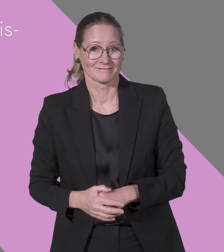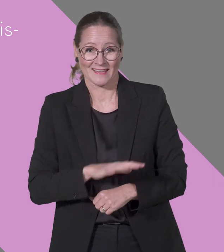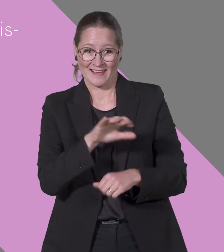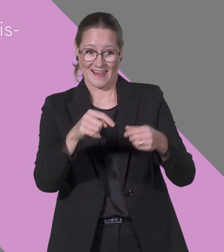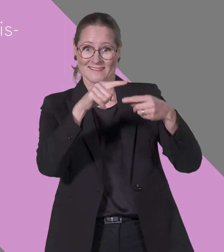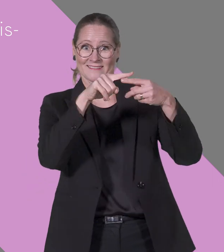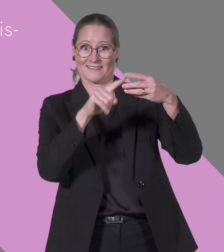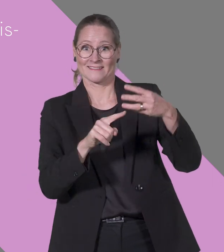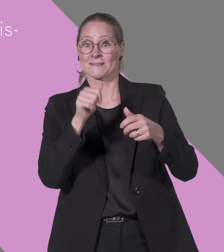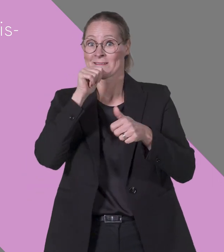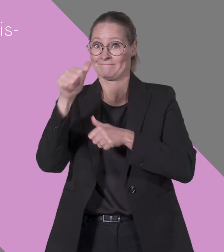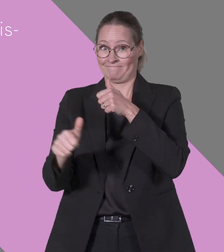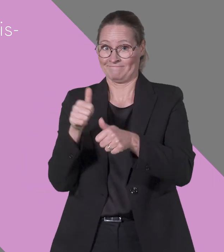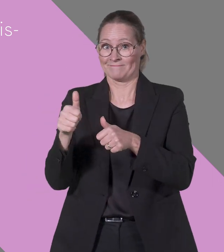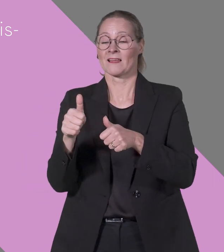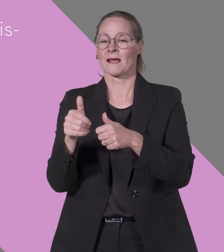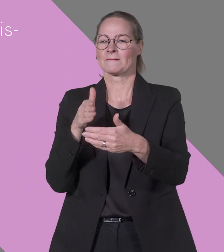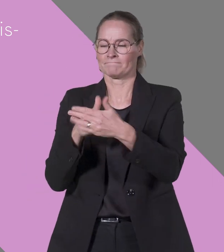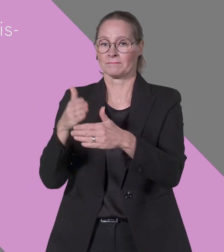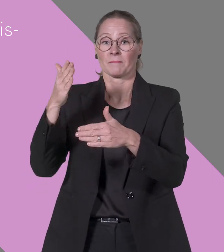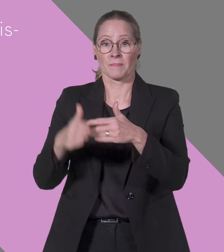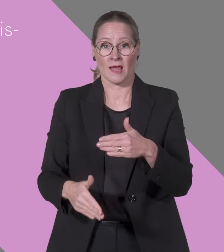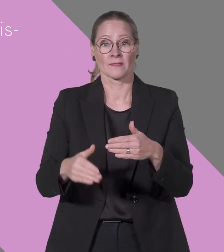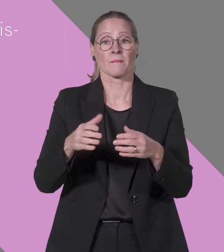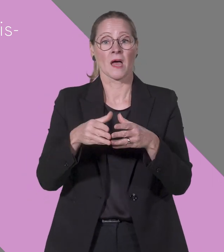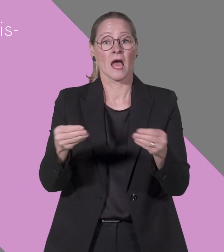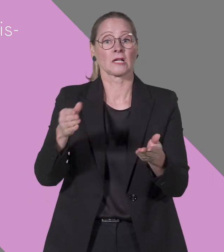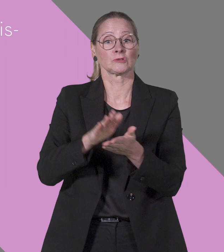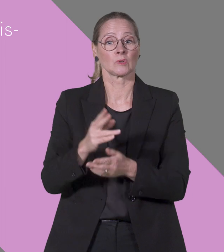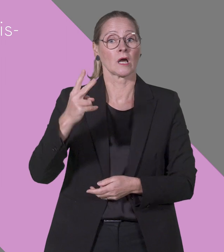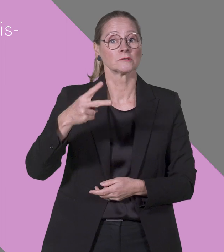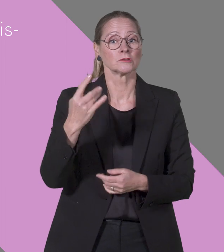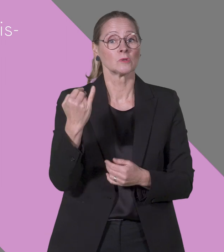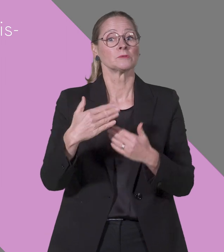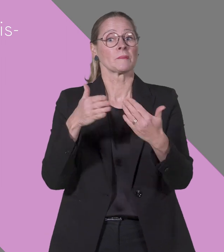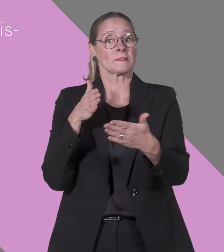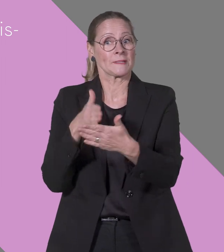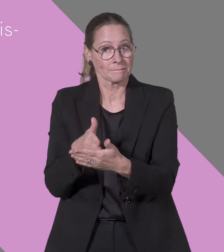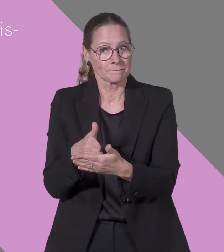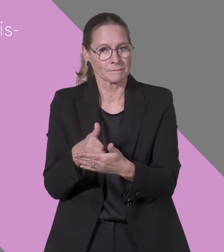Ilmoittautuminen kaikille edellä mainituille leireille päättyy 26.3.2023.